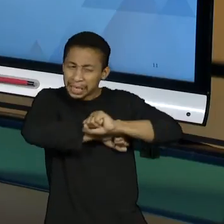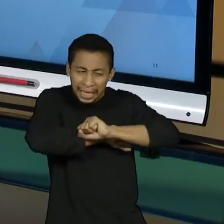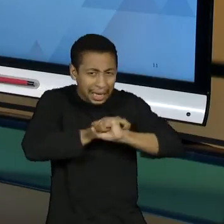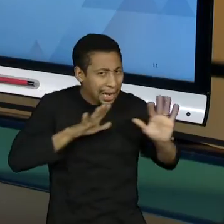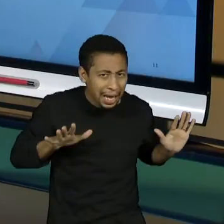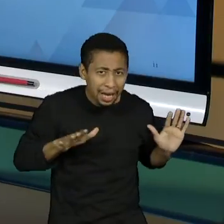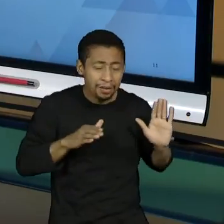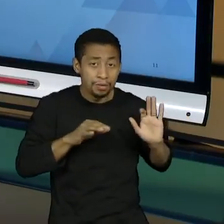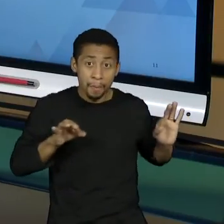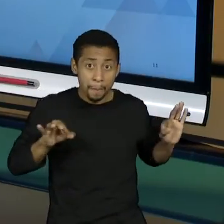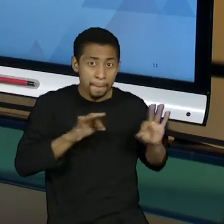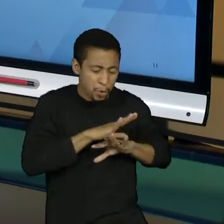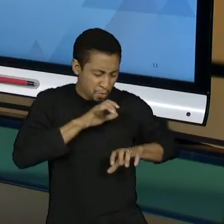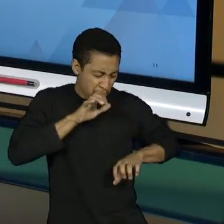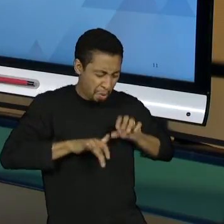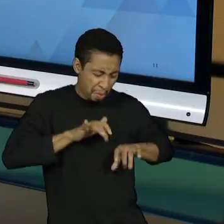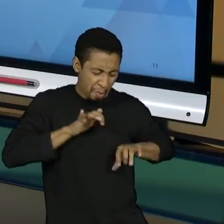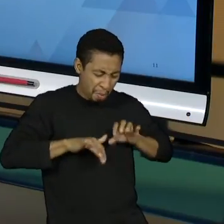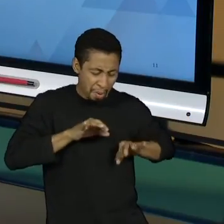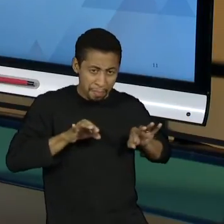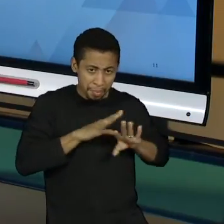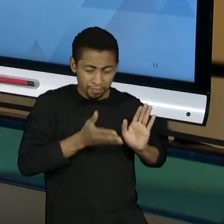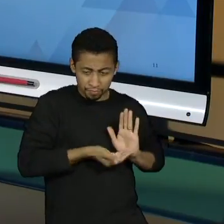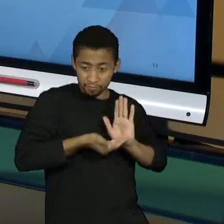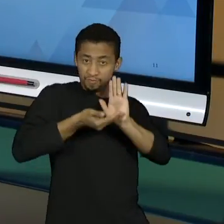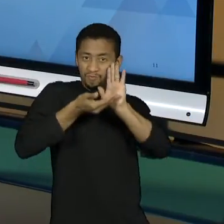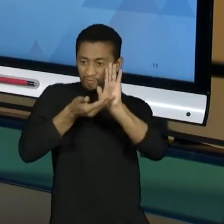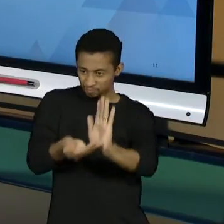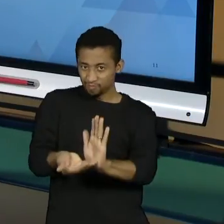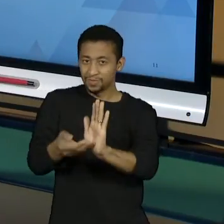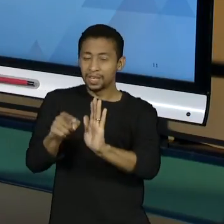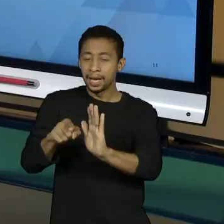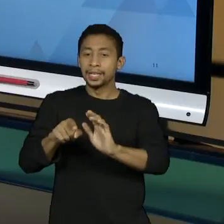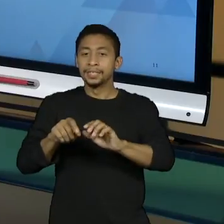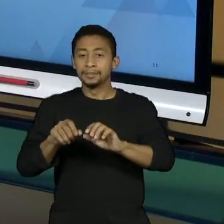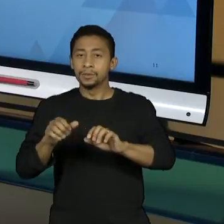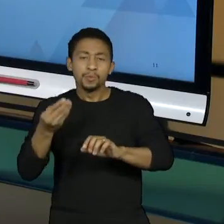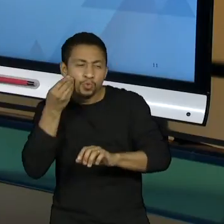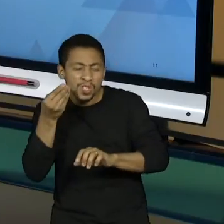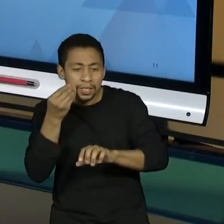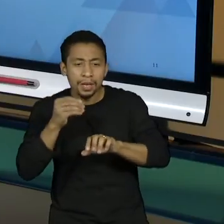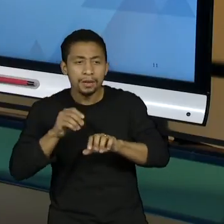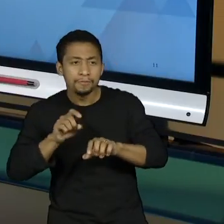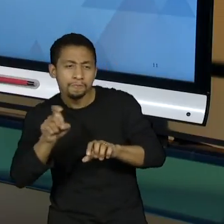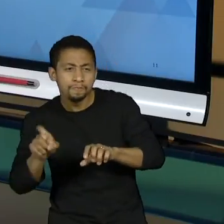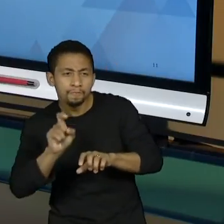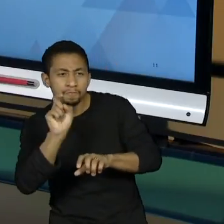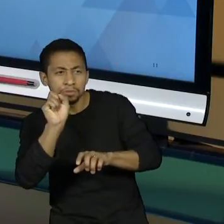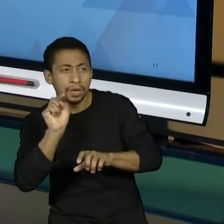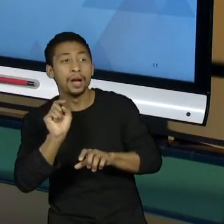PARA O CLIENTE, FUI CLICANDO PORQUE ELE FALOU: "É ISSO, É ISSO, É ISSO MESMO", OU TEVE ALGUM "AH, MAS EU ENTENDIDO DIFERENTE DO